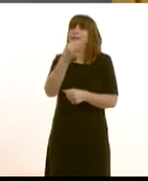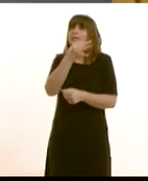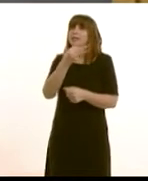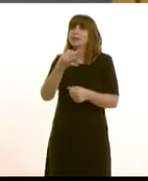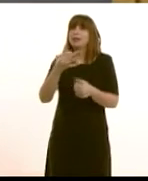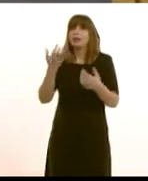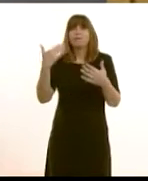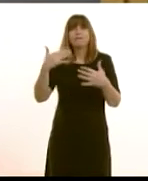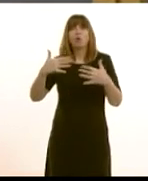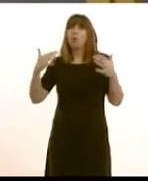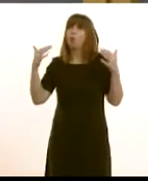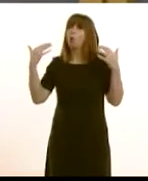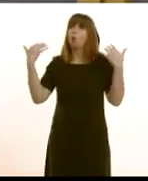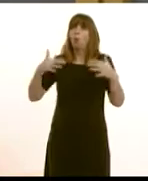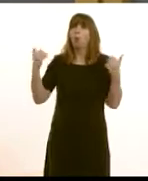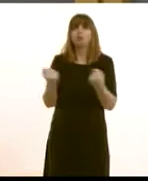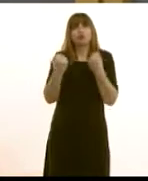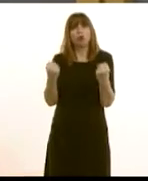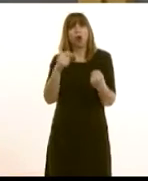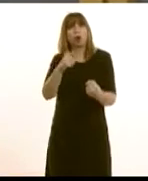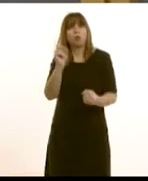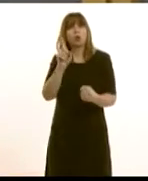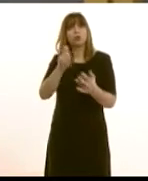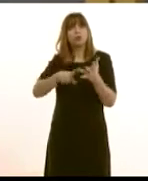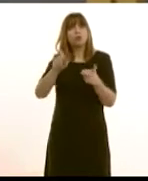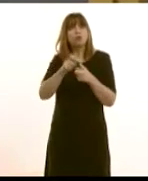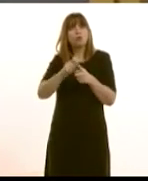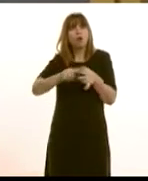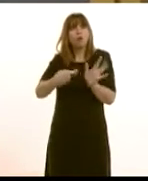fyddaiín dda gallu rhannuír stori ‚ mwy o bobl. Felly, yn ogystal ‚ rhoi gwahoddiad,